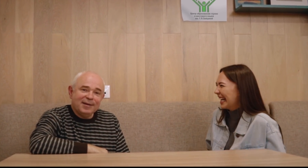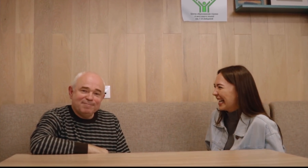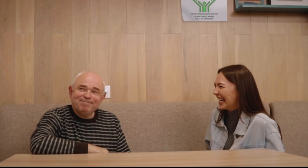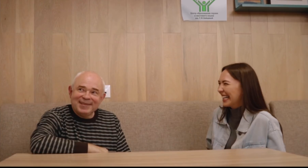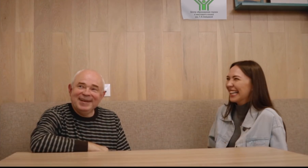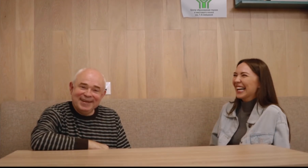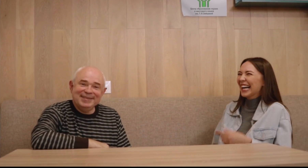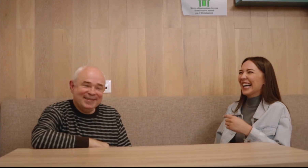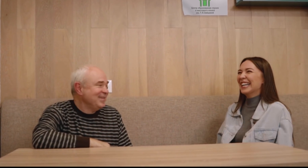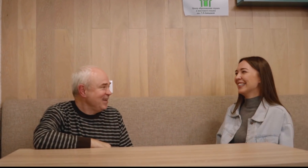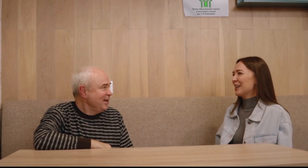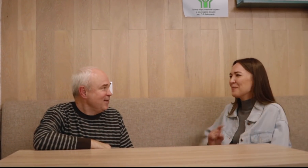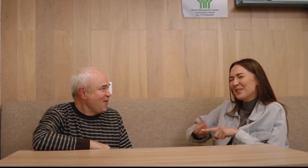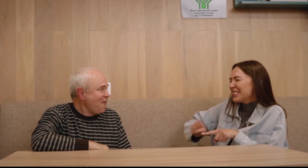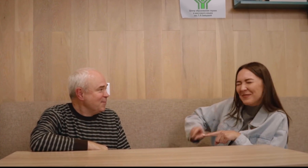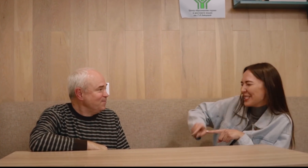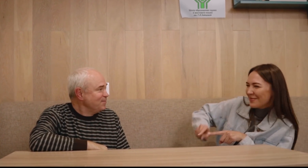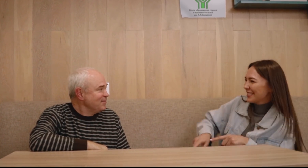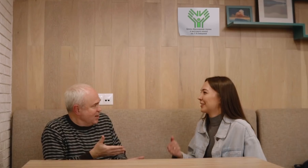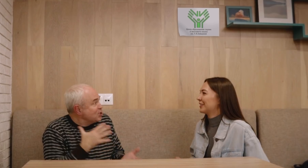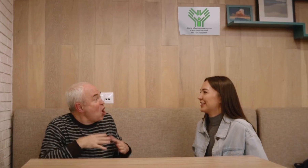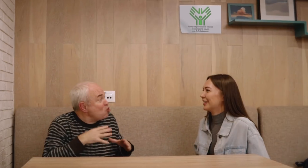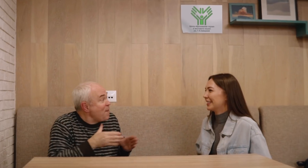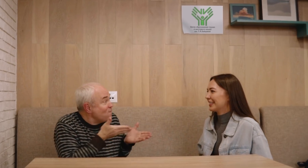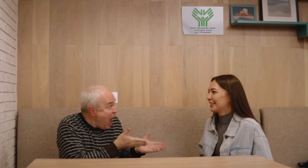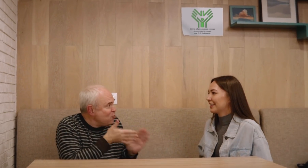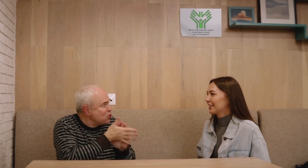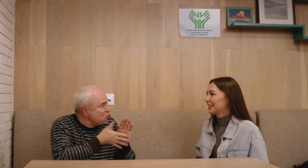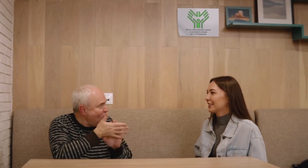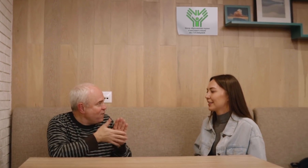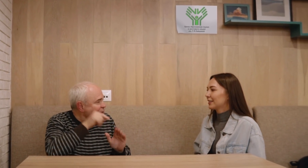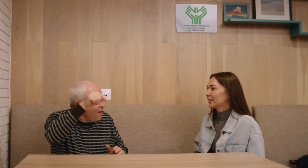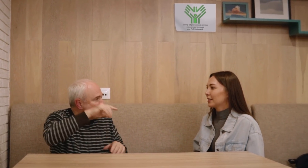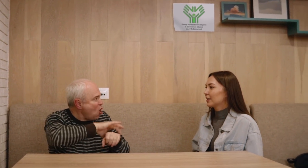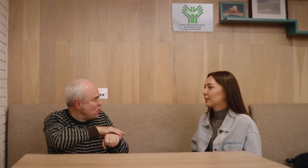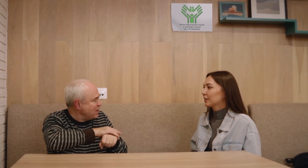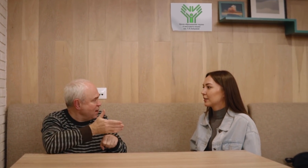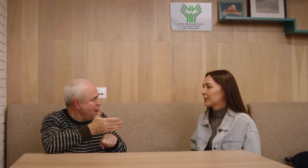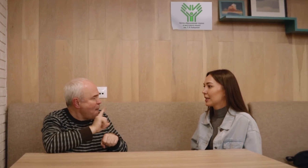Да… Ну очень уж быстро. Зачем Вам жестовый язык в Ташкенте?